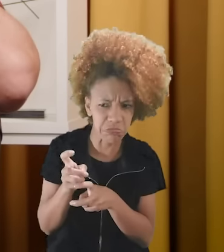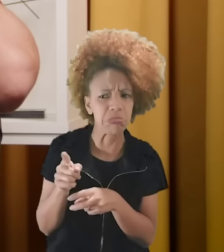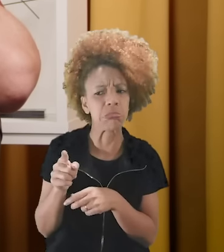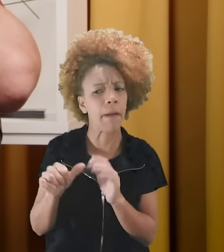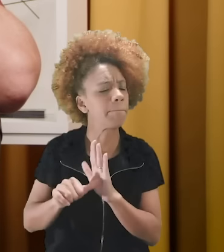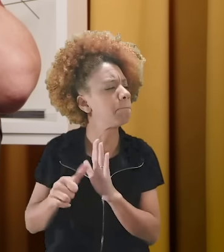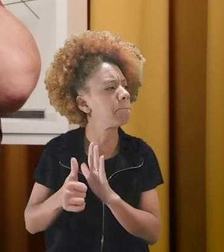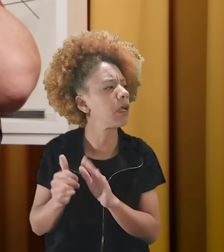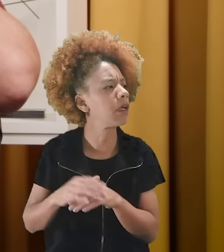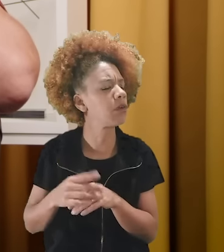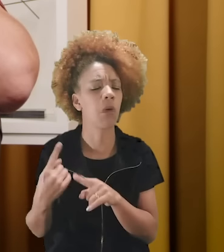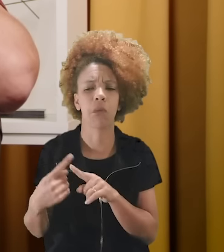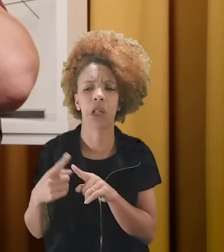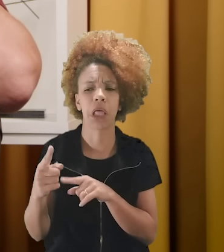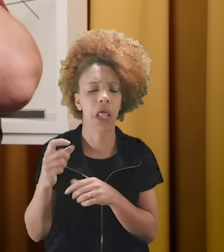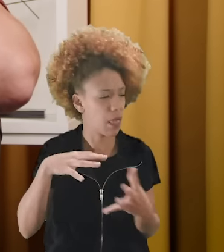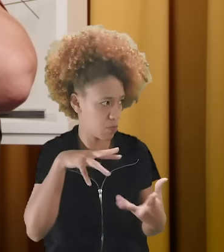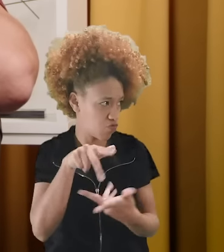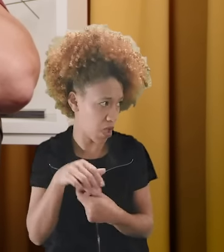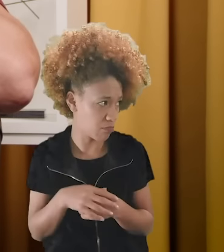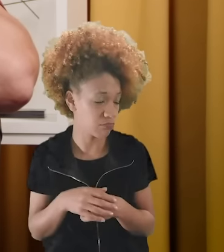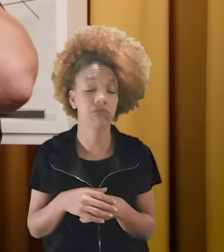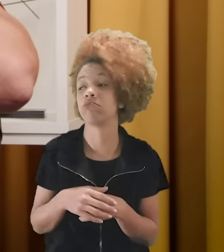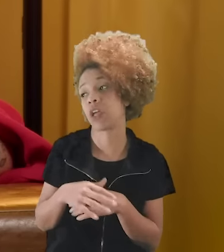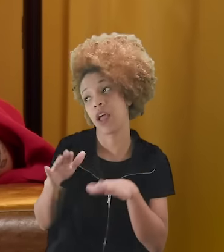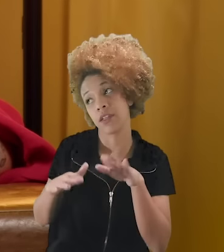um menino aqui que tá em primeiro lugar porque esse ranking ele é Mundial é isso é geralmente